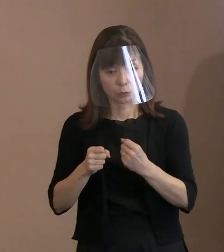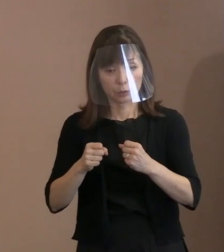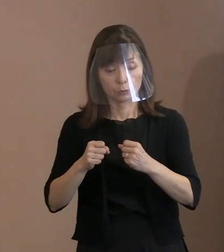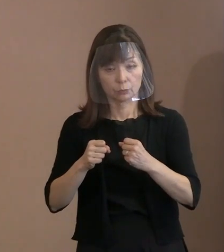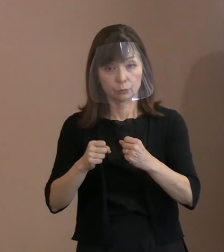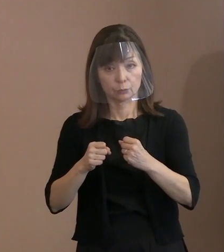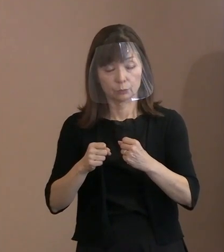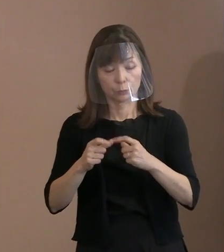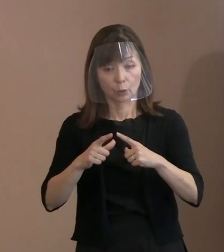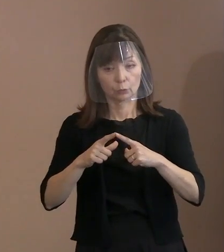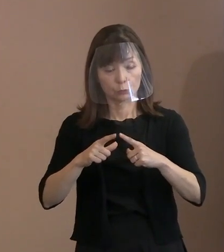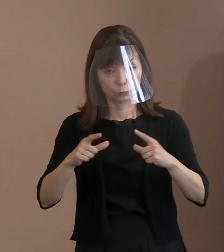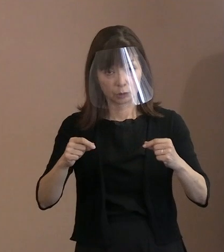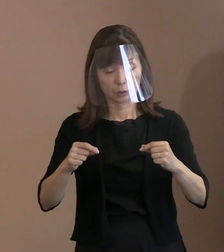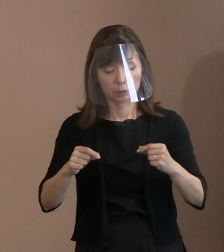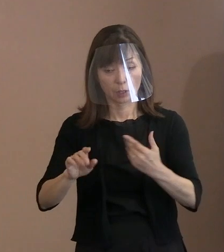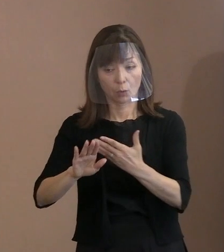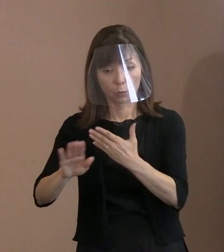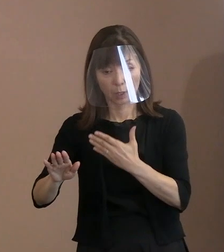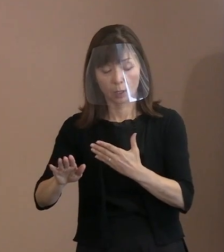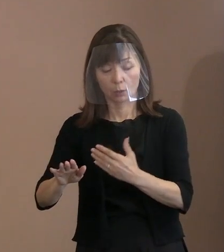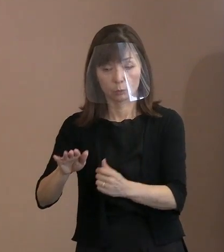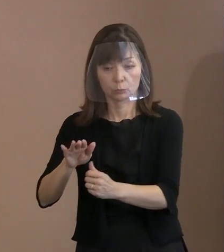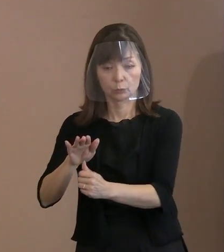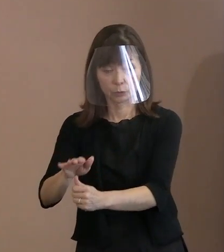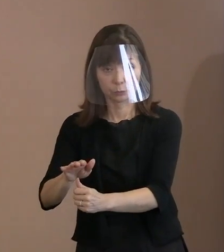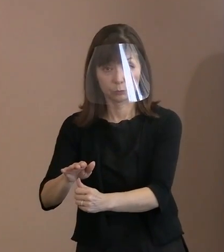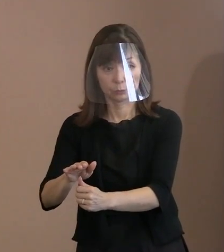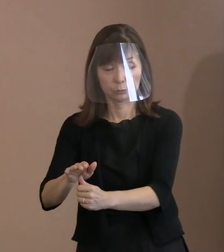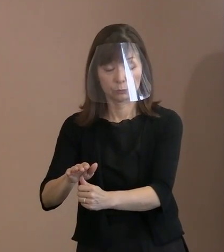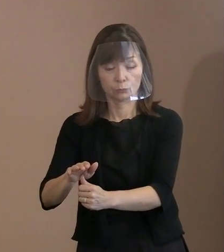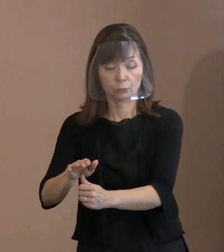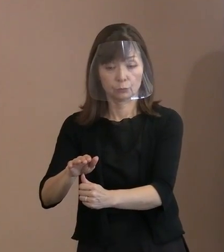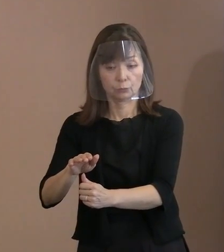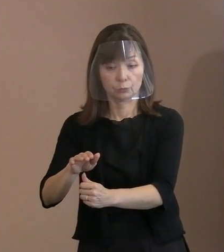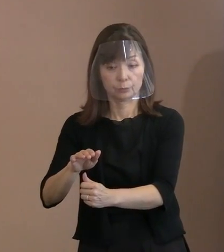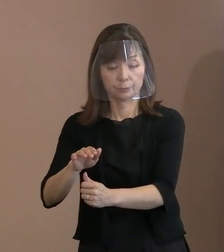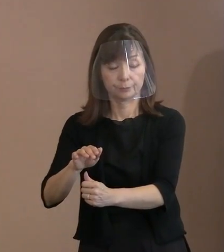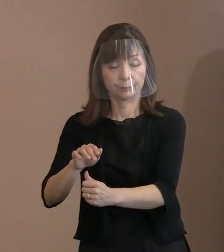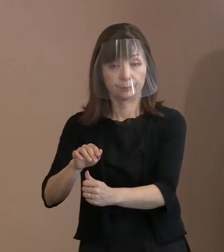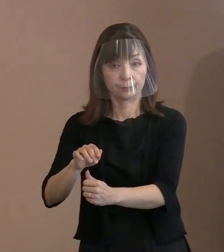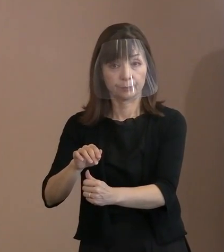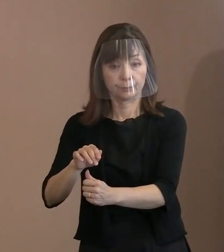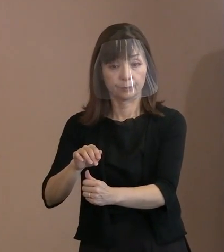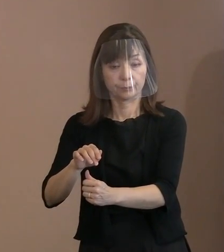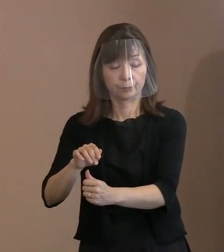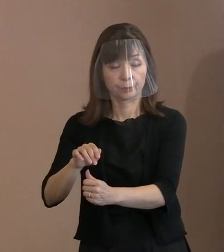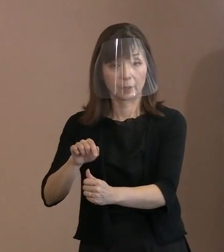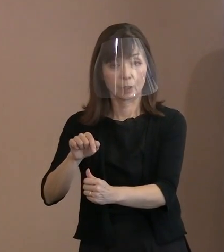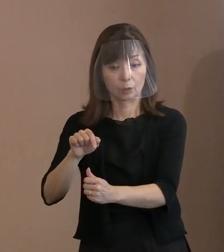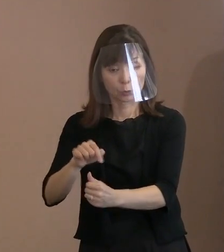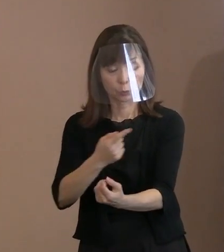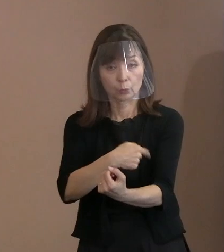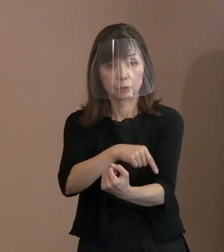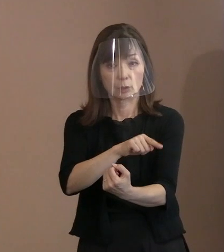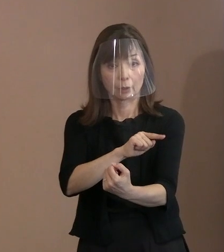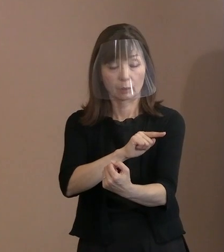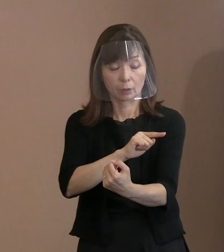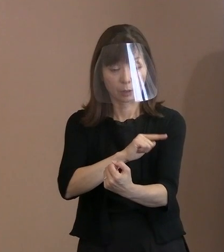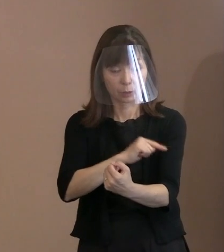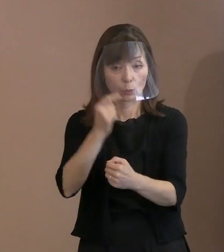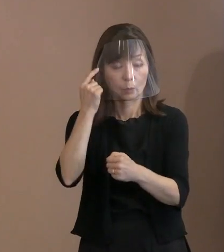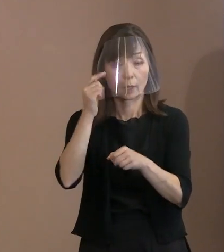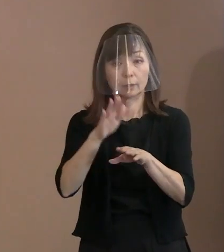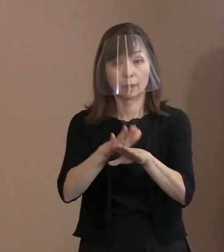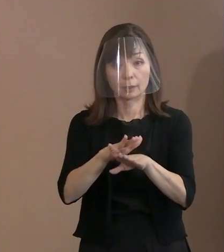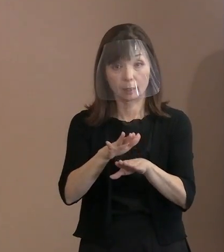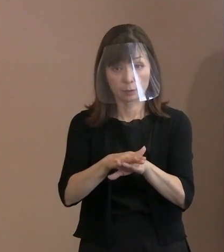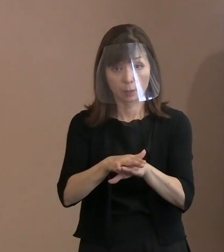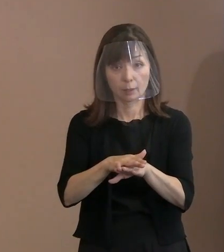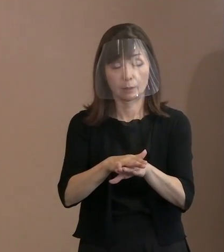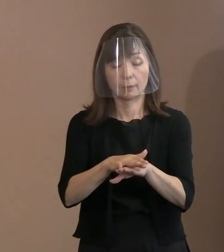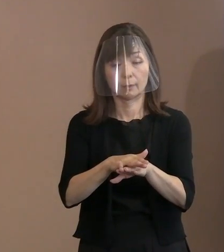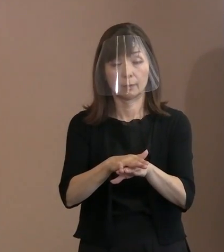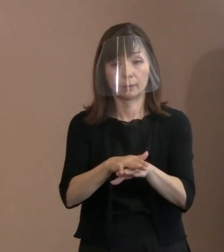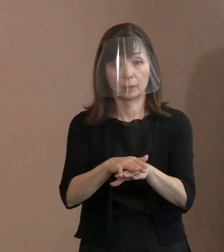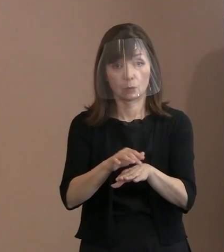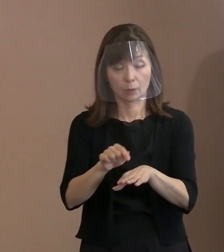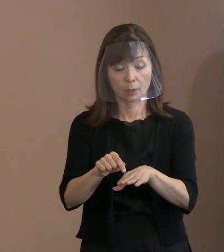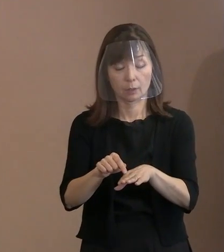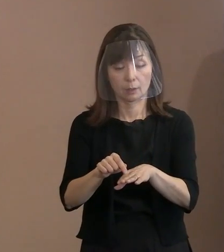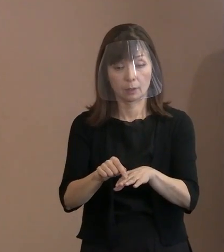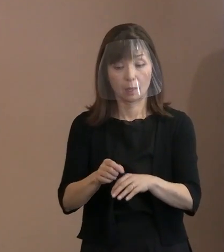このとおりなんですけれども､ただ､ 抑止力の考え方そのものは核兵器を扱う､